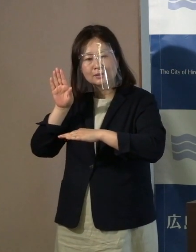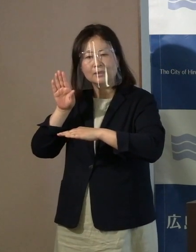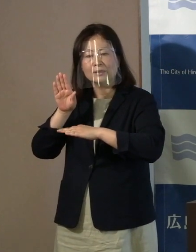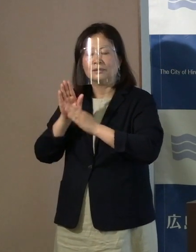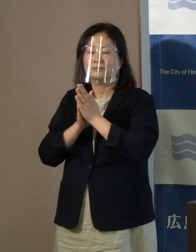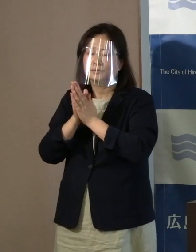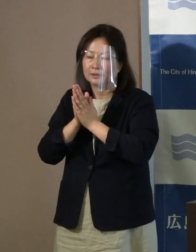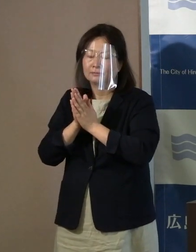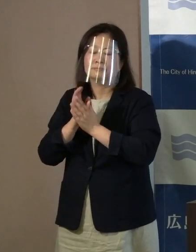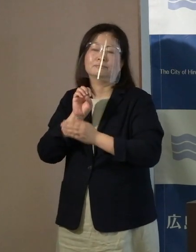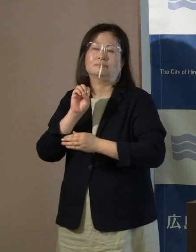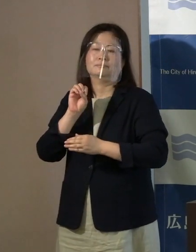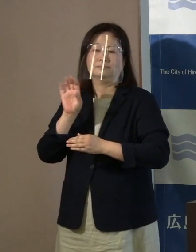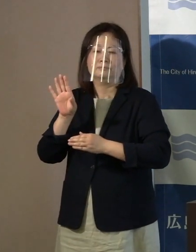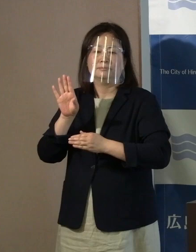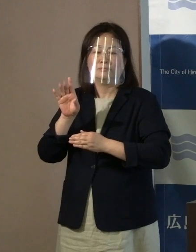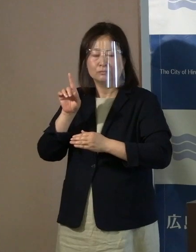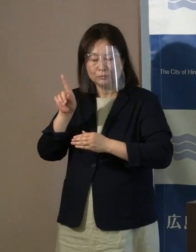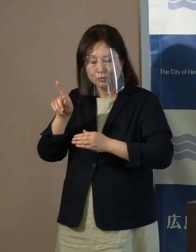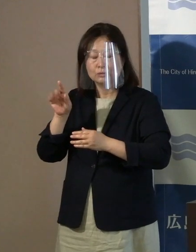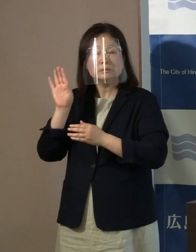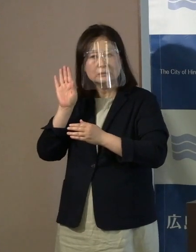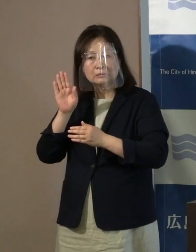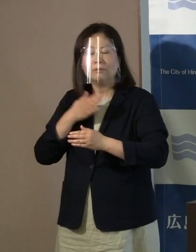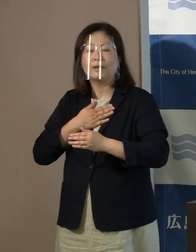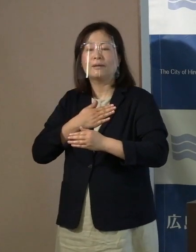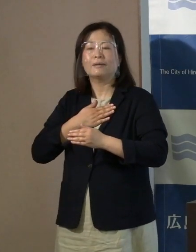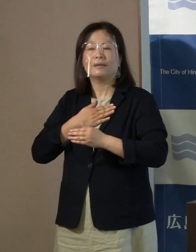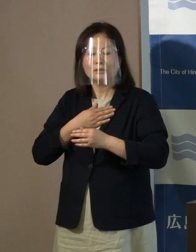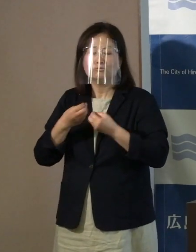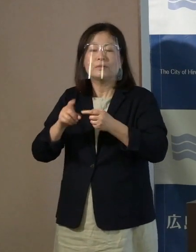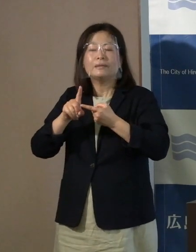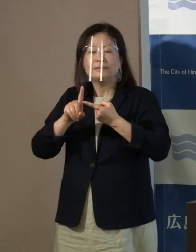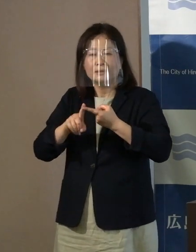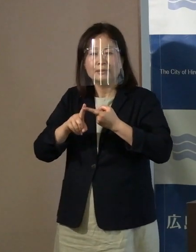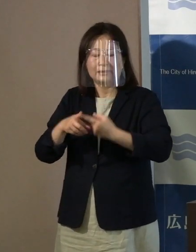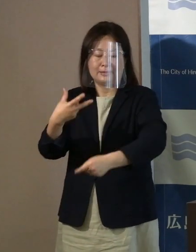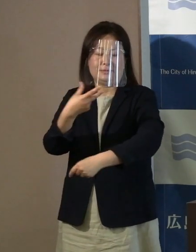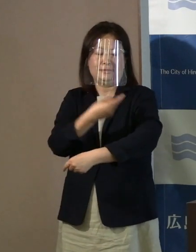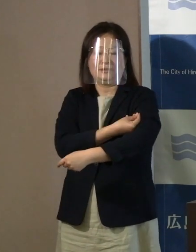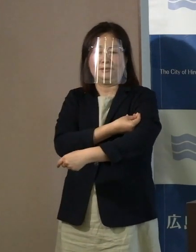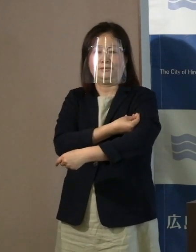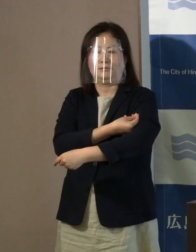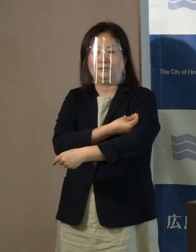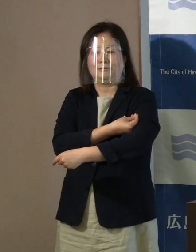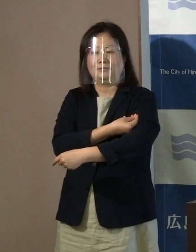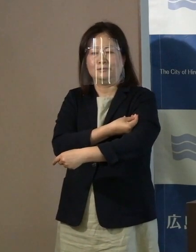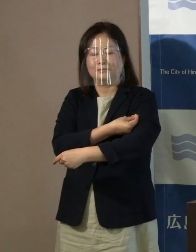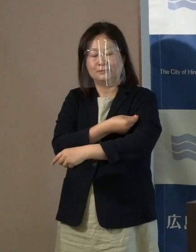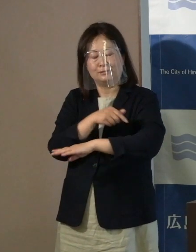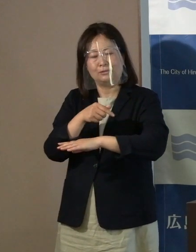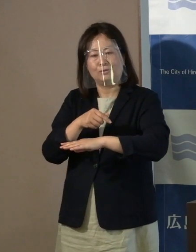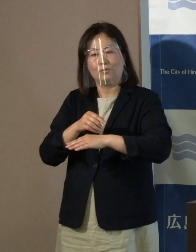それができれば､ より具体的な接種の手順が進められると､